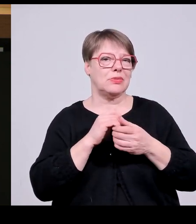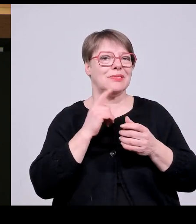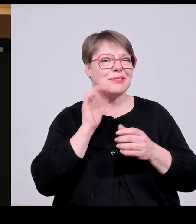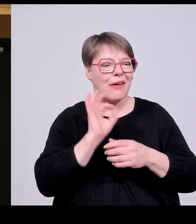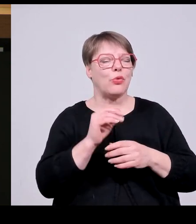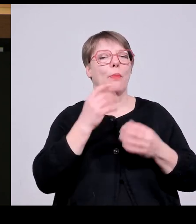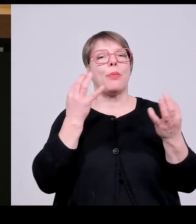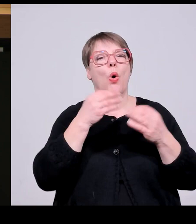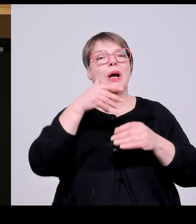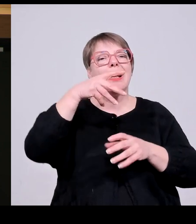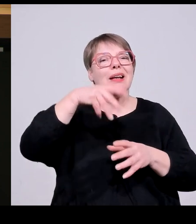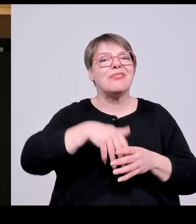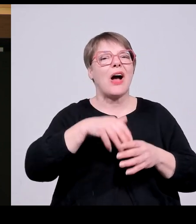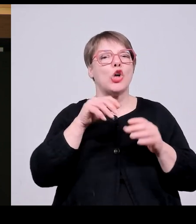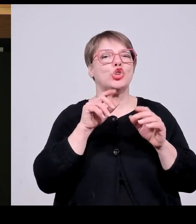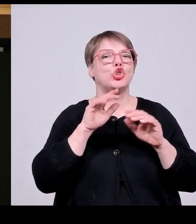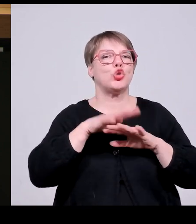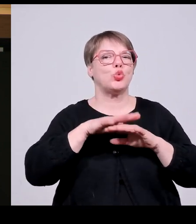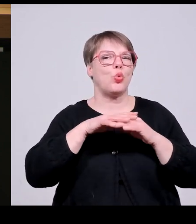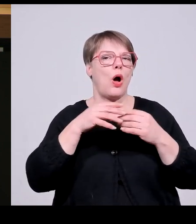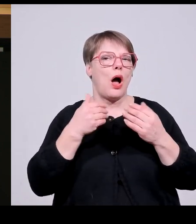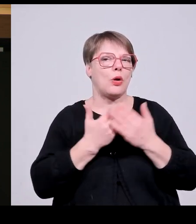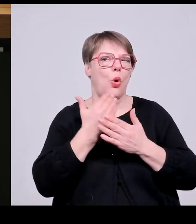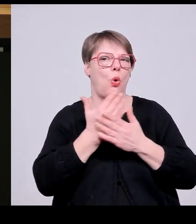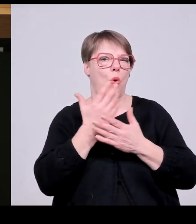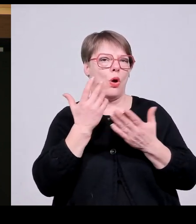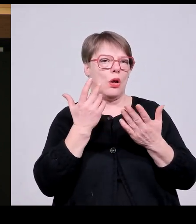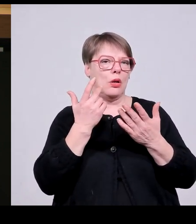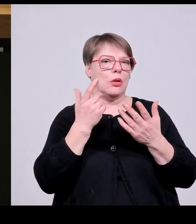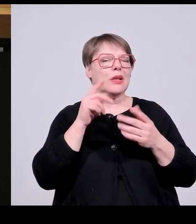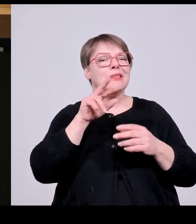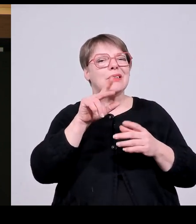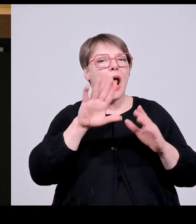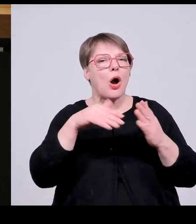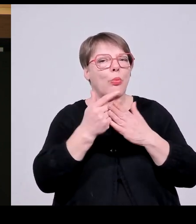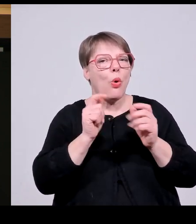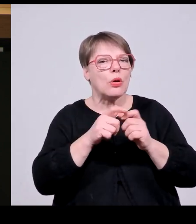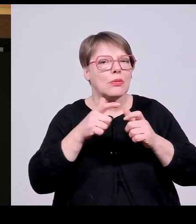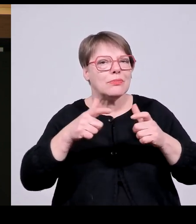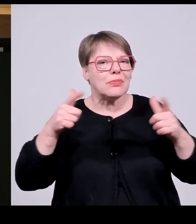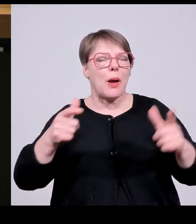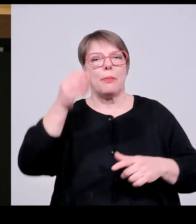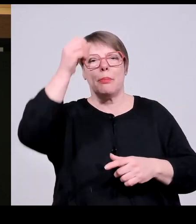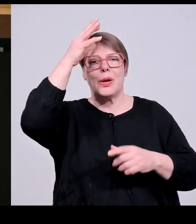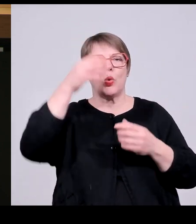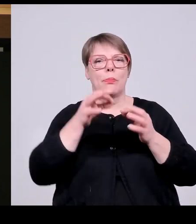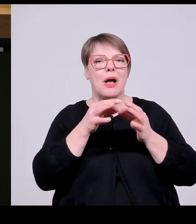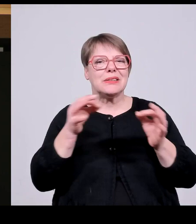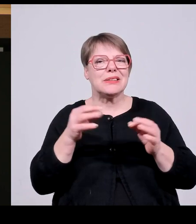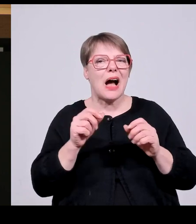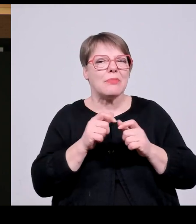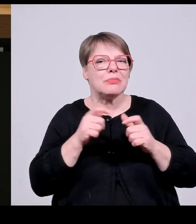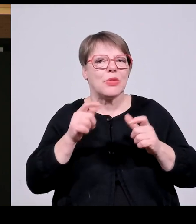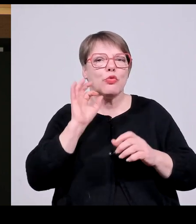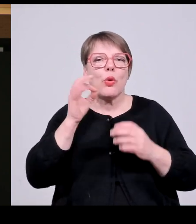es die Einstellung von zusätzlichem und gut ausgebildetem Personal. Braucht es eine gute Bezahlung des vorhandenen Perso.